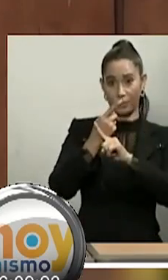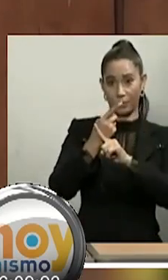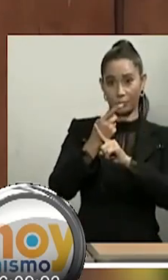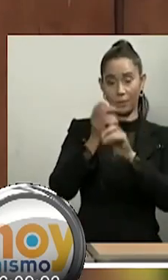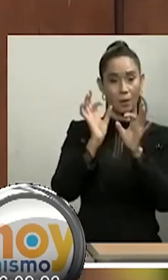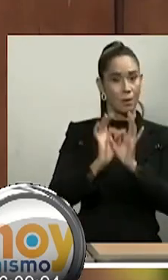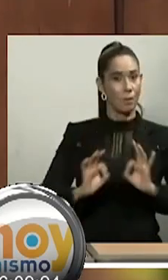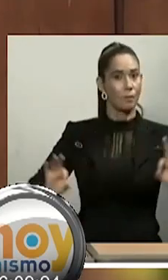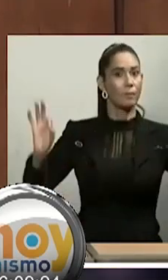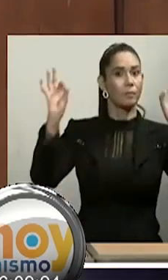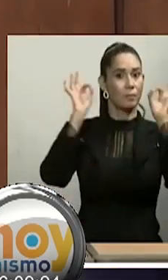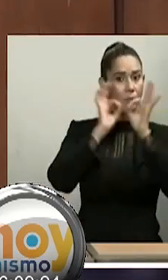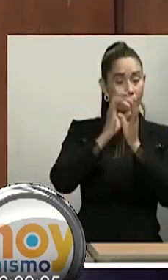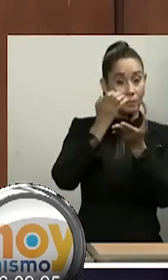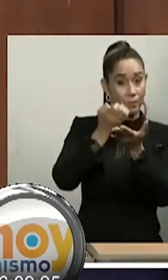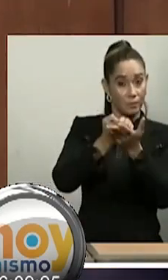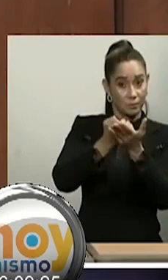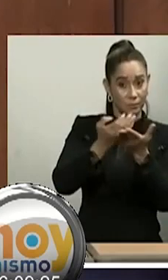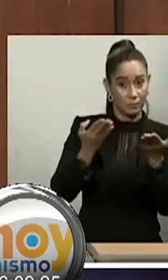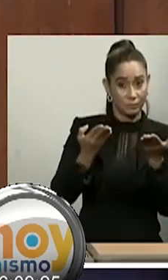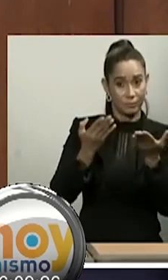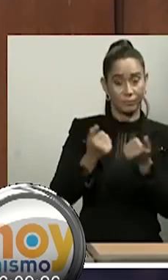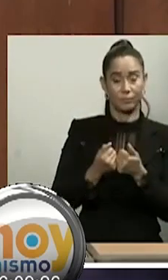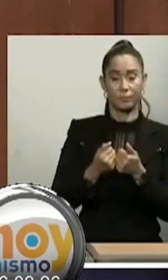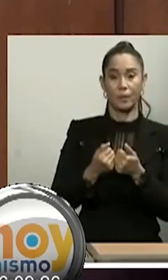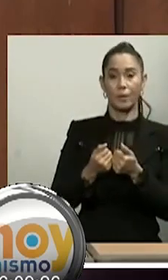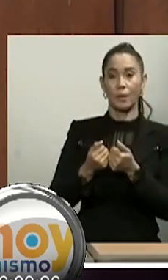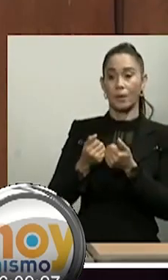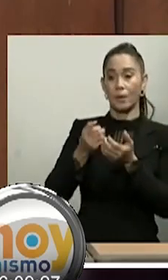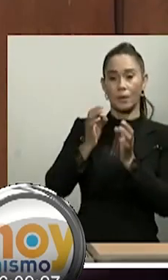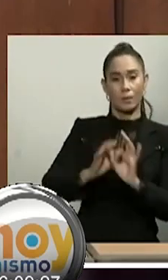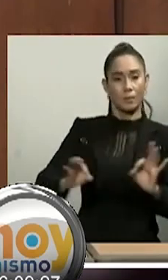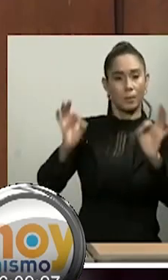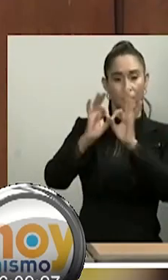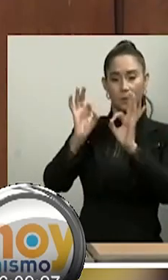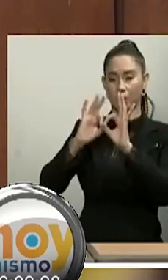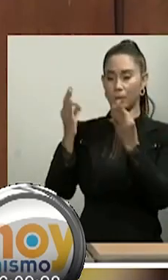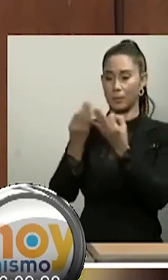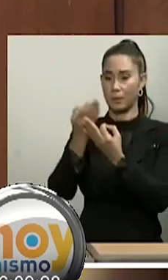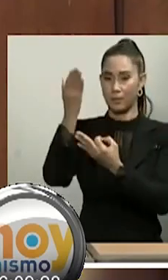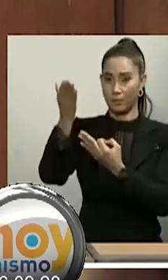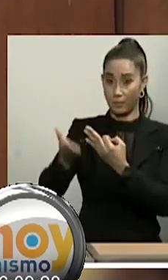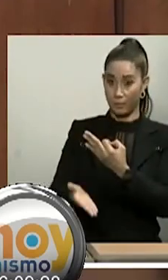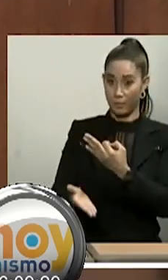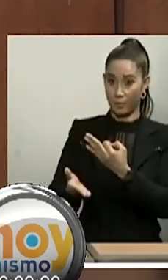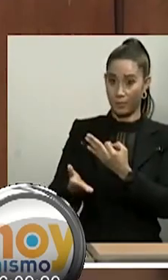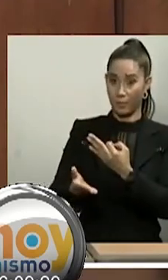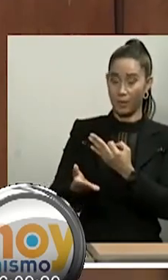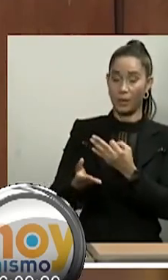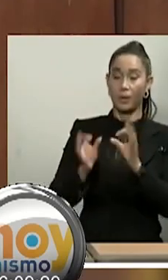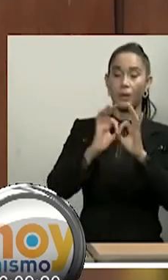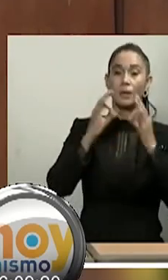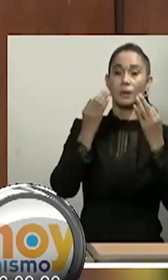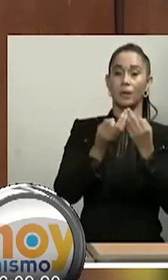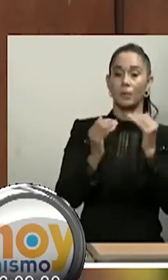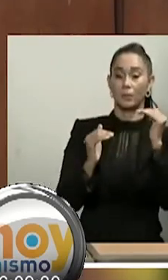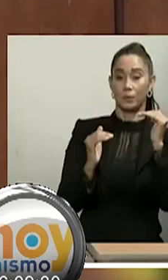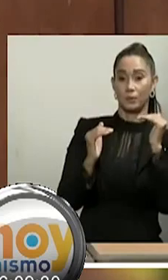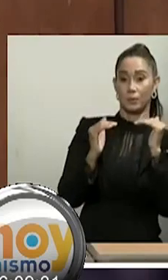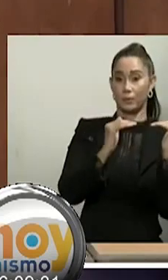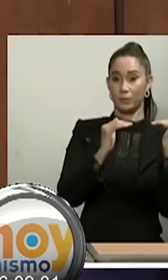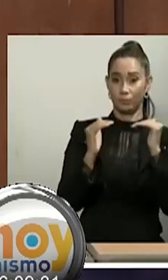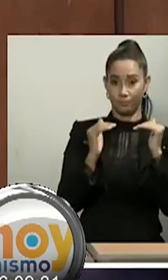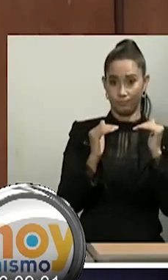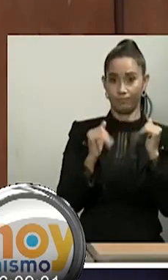unos sistemas de pensiones para artistas para diferentes personas tal vez y esto es uno de los